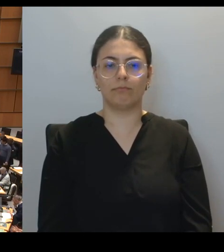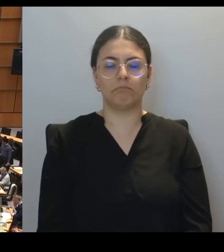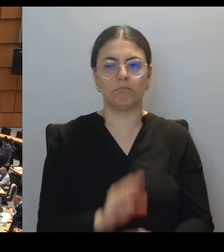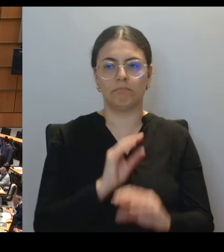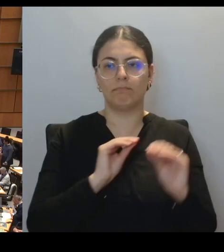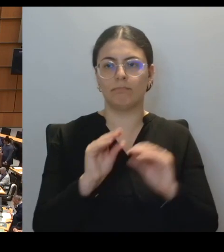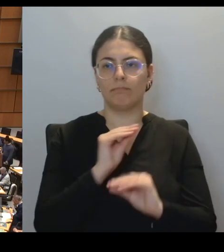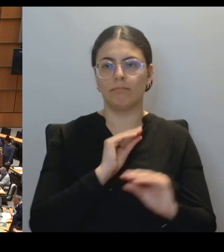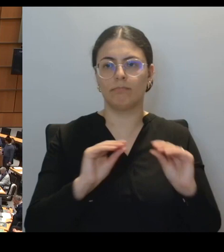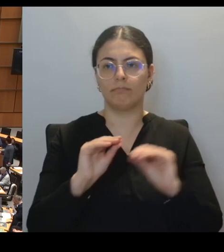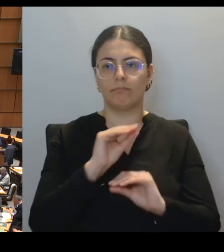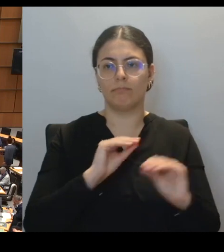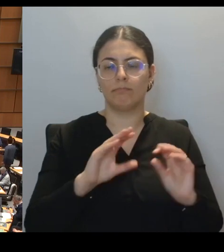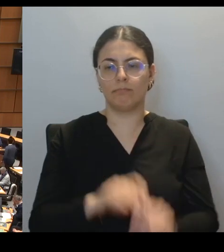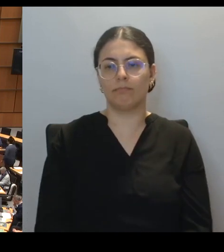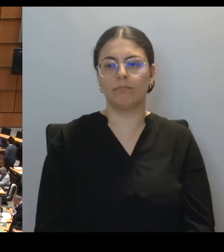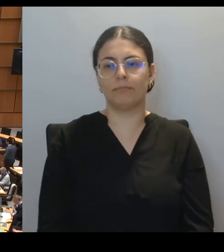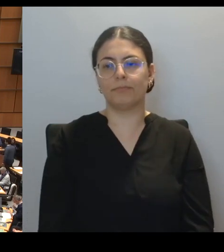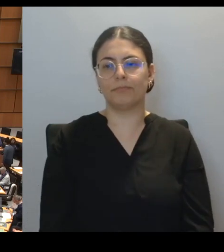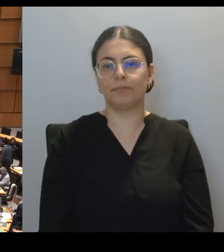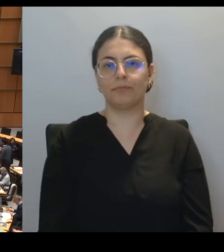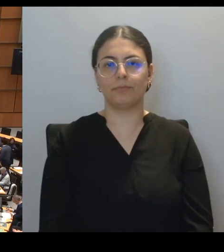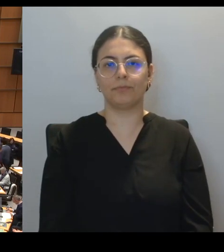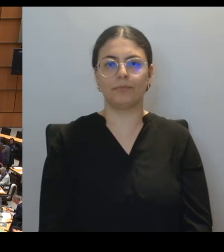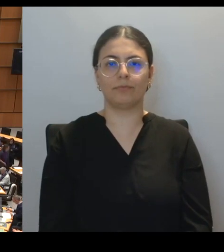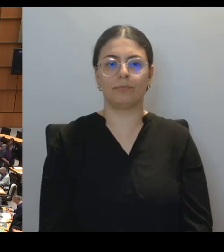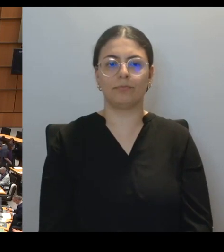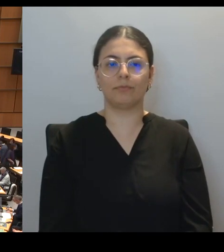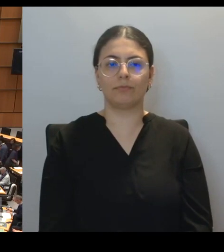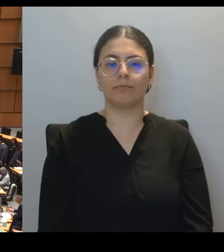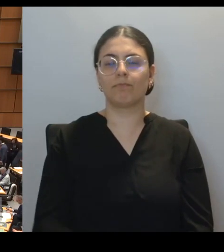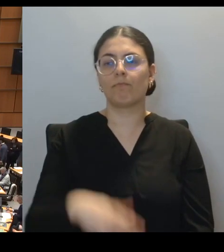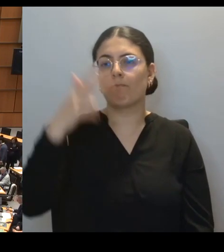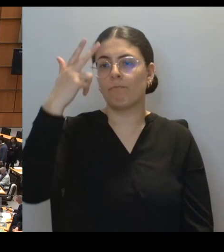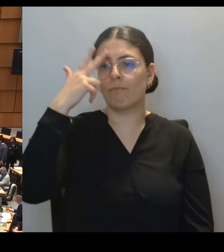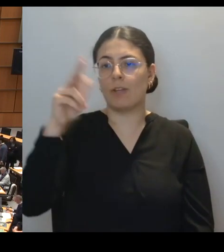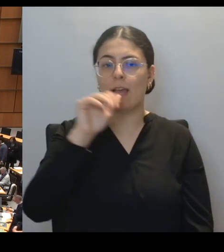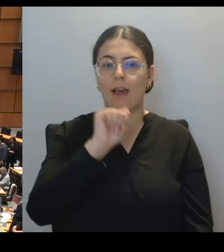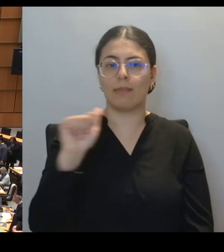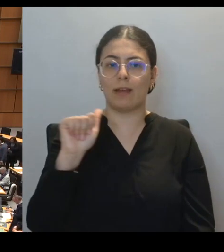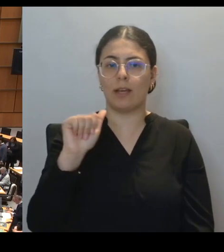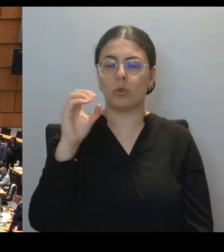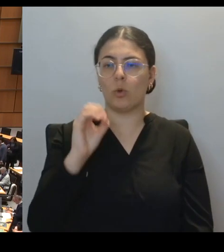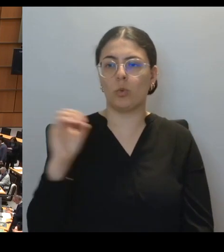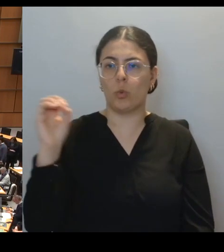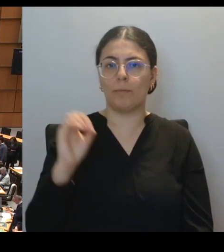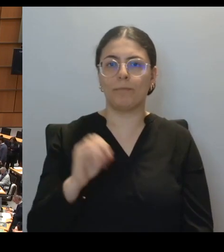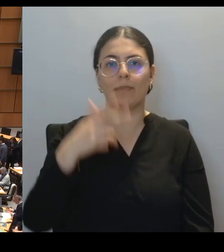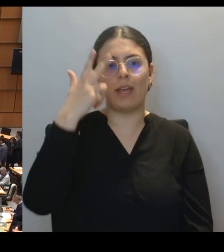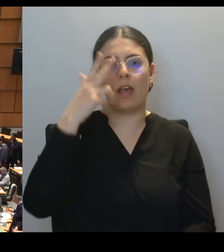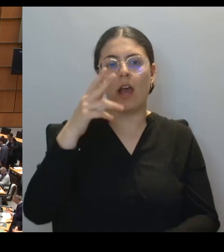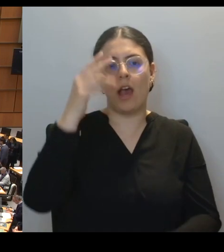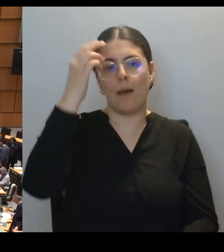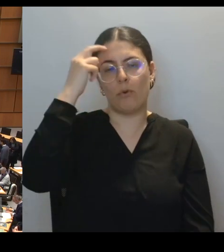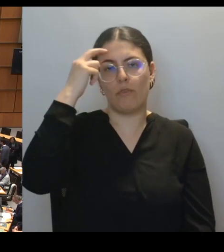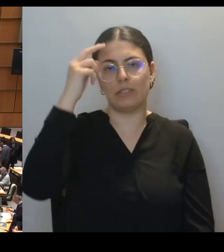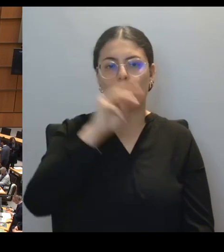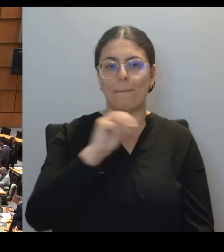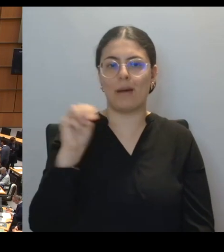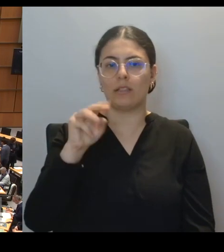Herr Andreas. Otto. Herr Professor. Dr. Martin Pätzold. Herr Mike Pence. Frau Katharina Piroth. Manelli